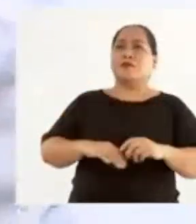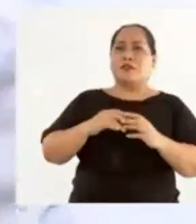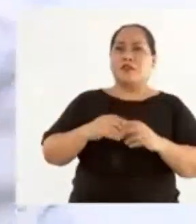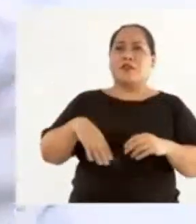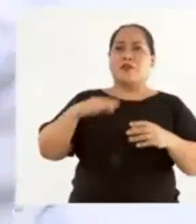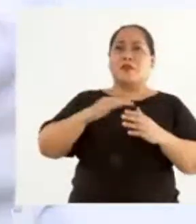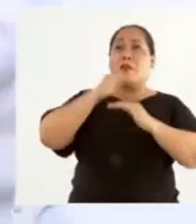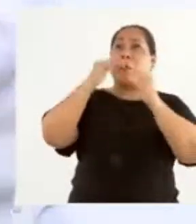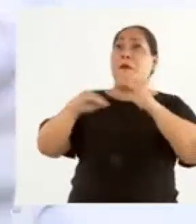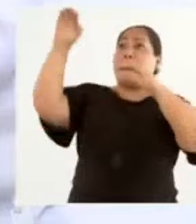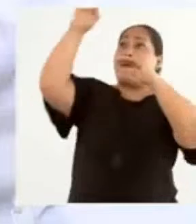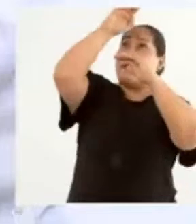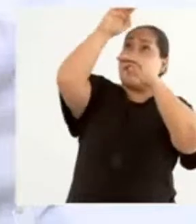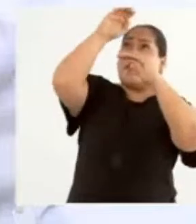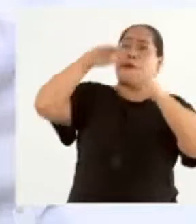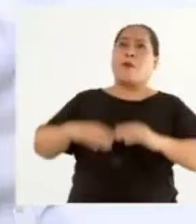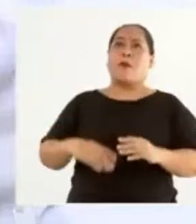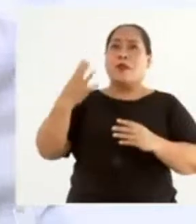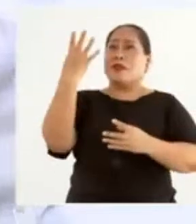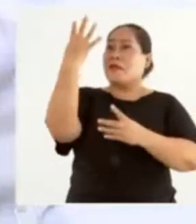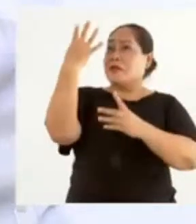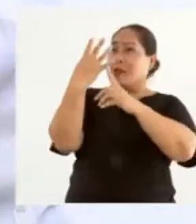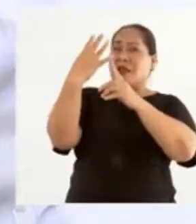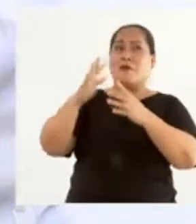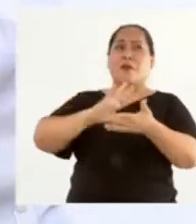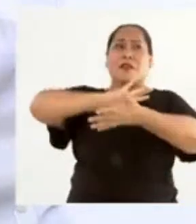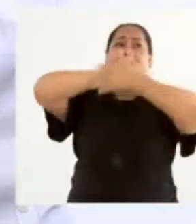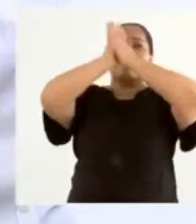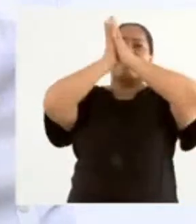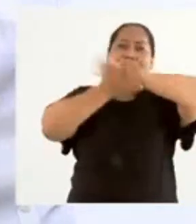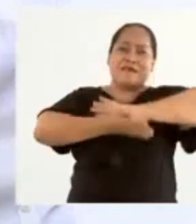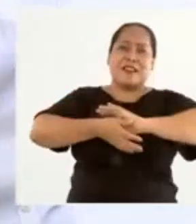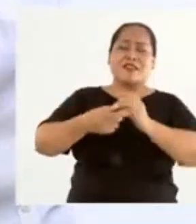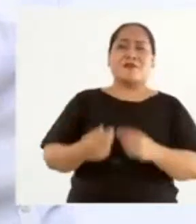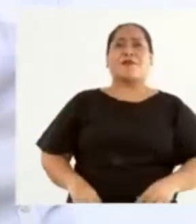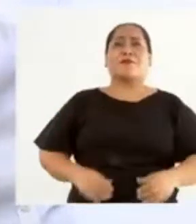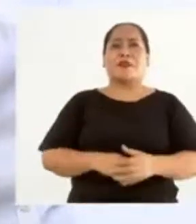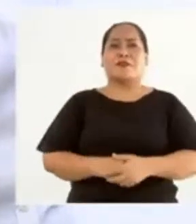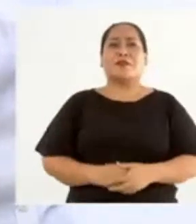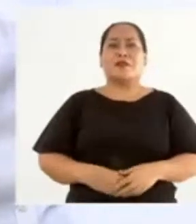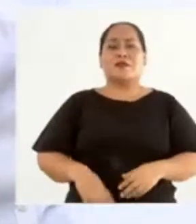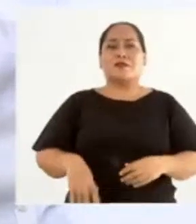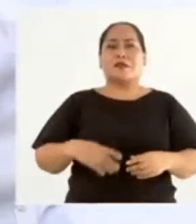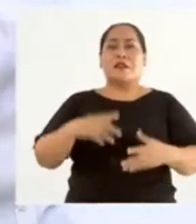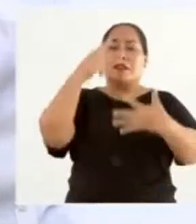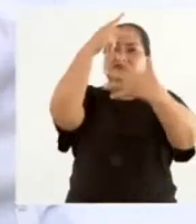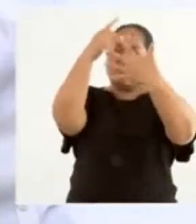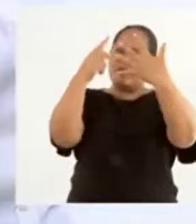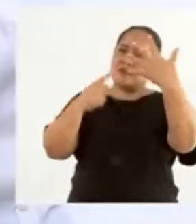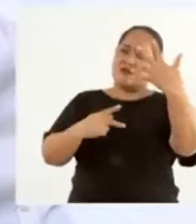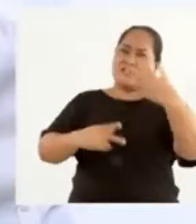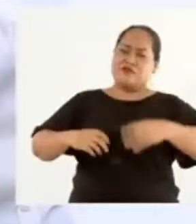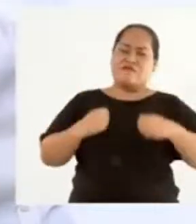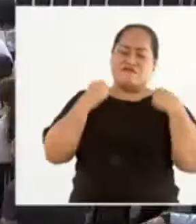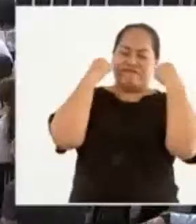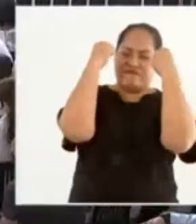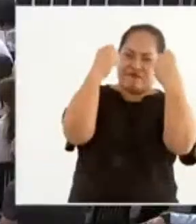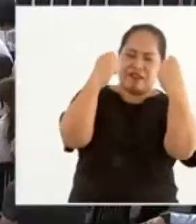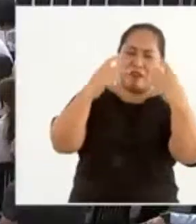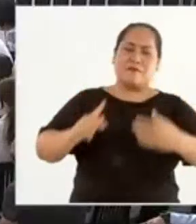cuarta transformación y en este proyecto nuestra mayor fortaleza es nuestro pueblo. Nada ni nadie